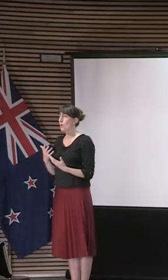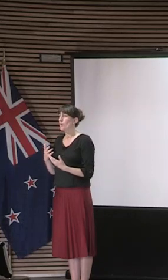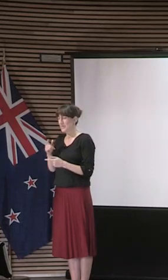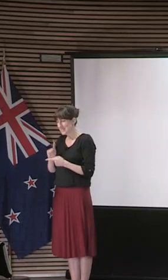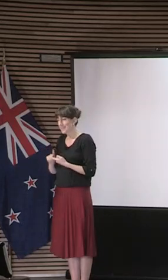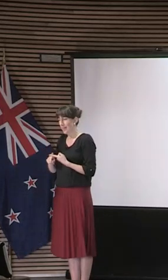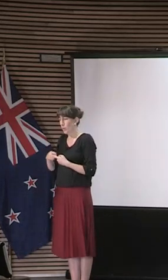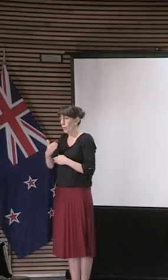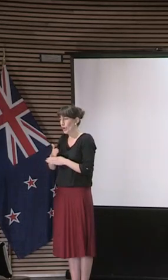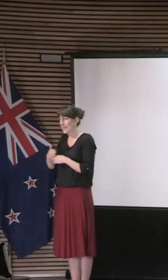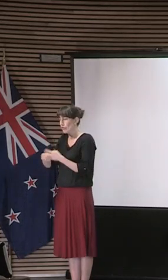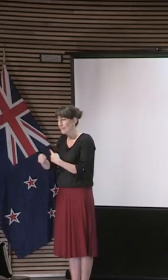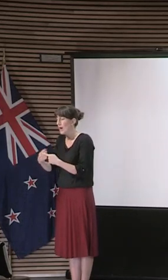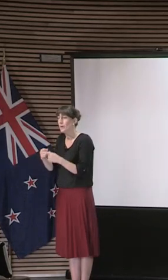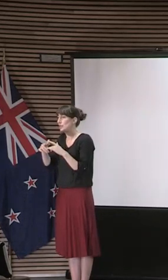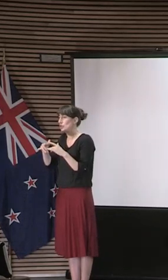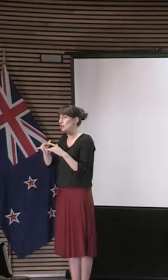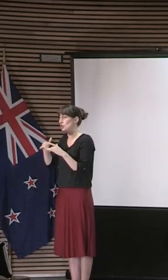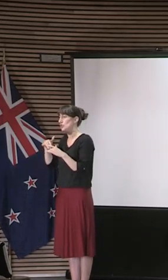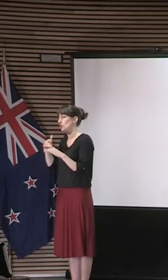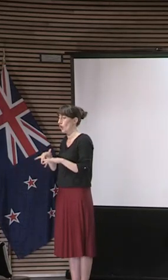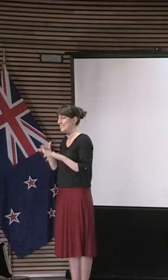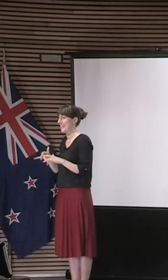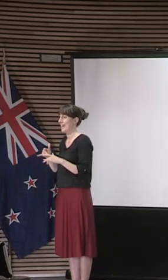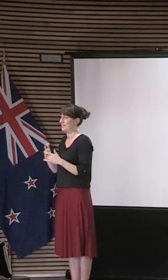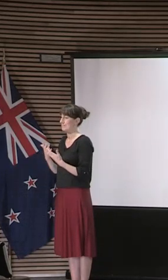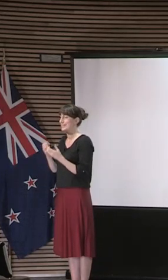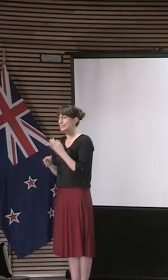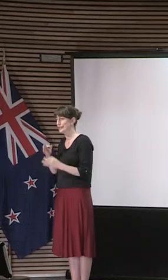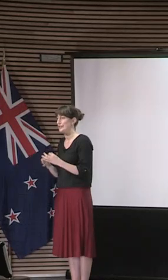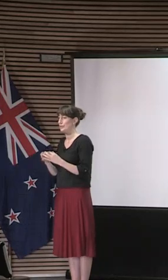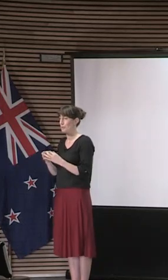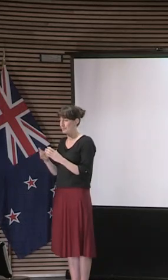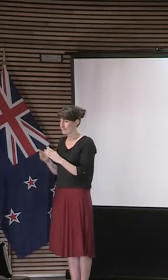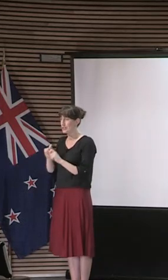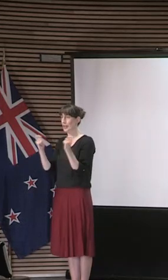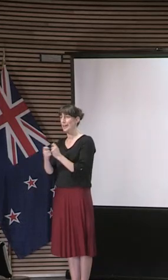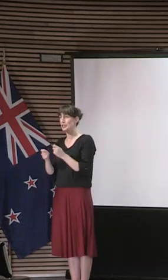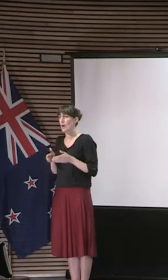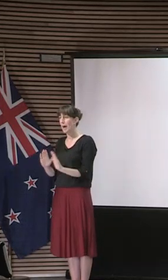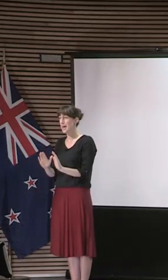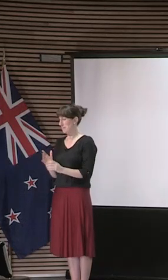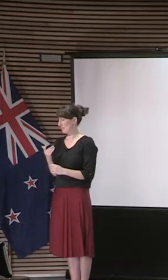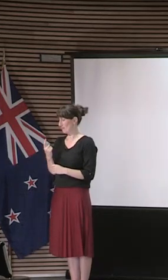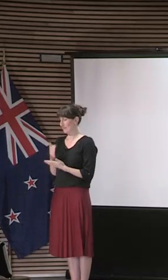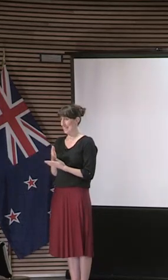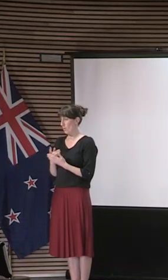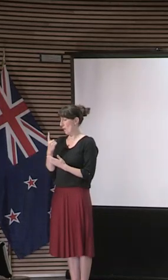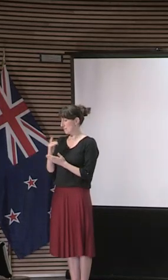whakamaoratanga ki Ko te TB, e